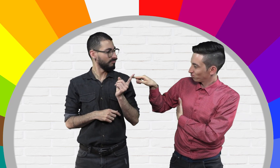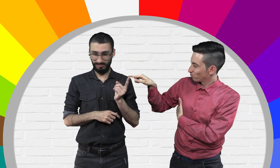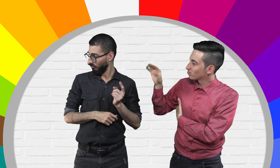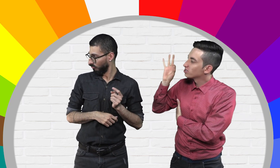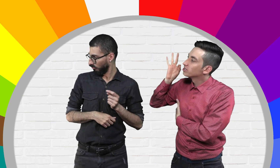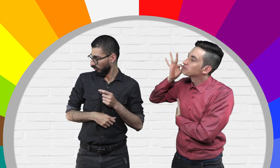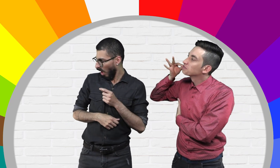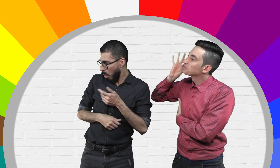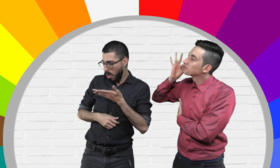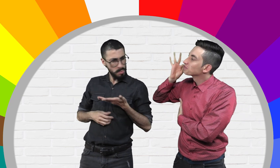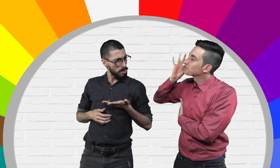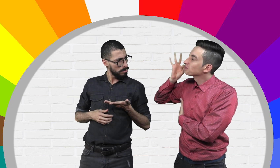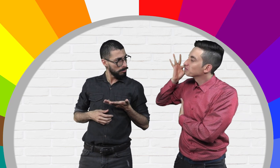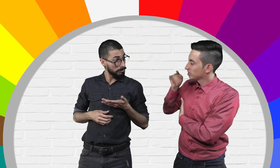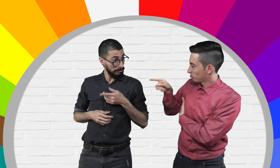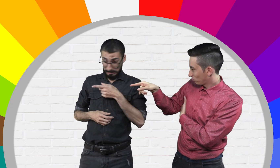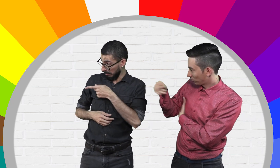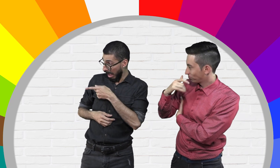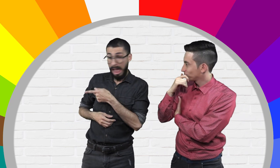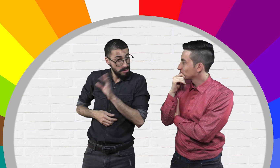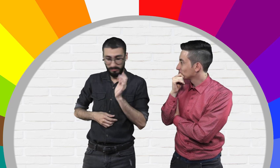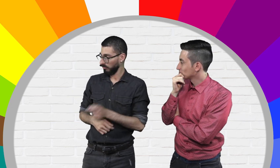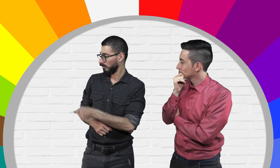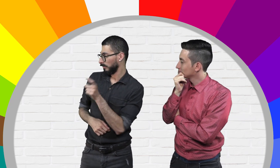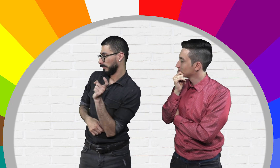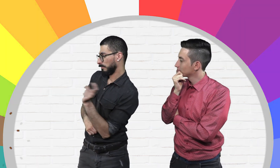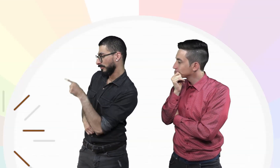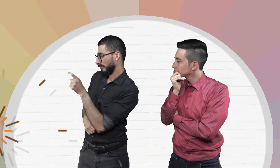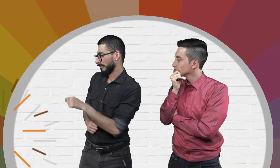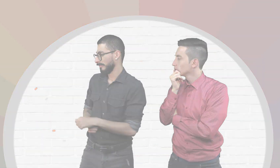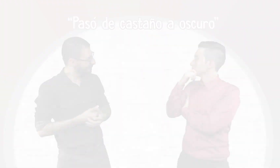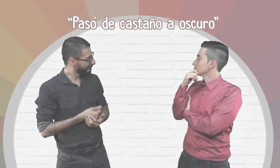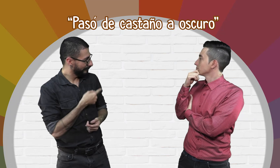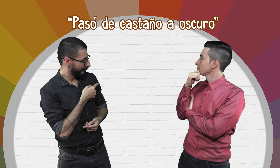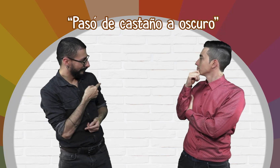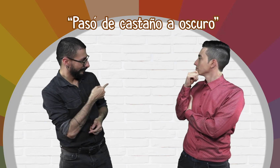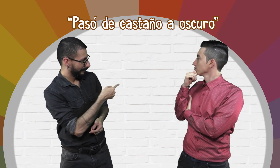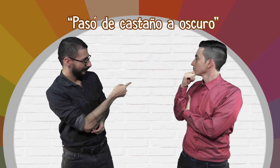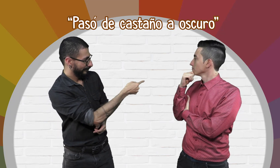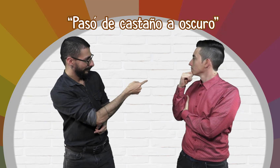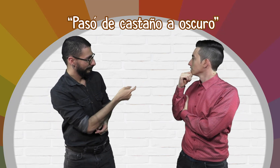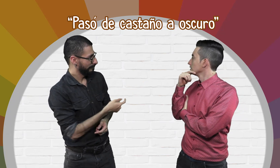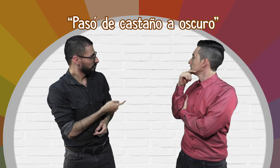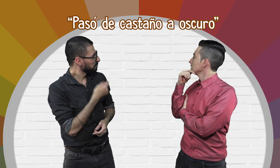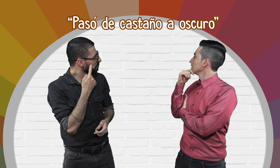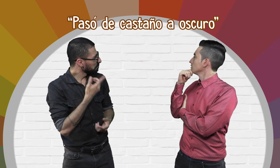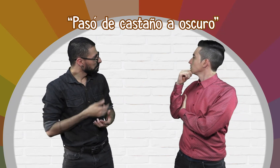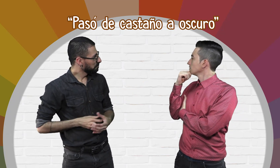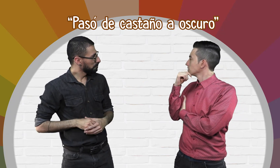Ese. El café. ¿Cuál, ese? ¡Listo escojámoslo clic! Y aquí tenemos la frase. ¿Qué entiendes?